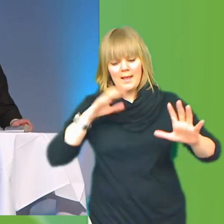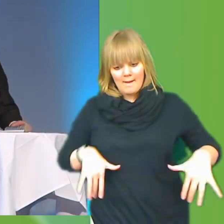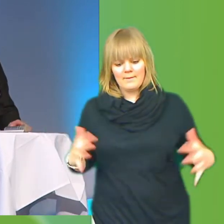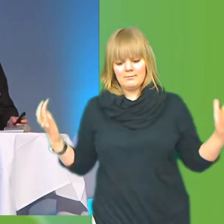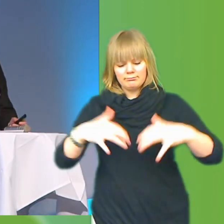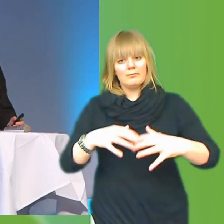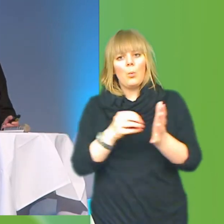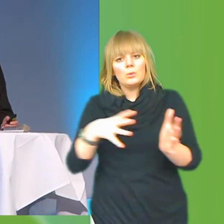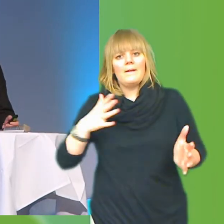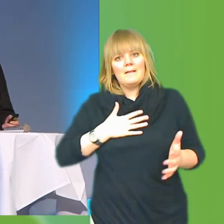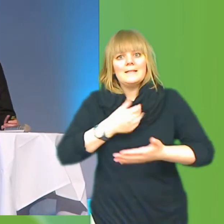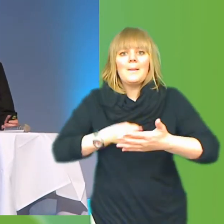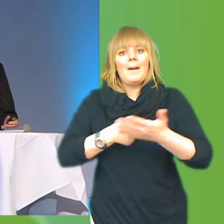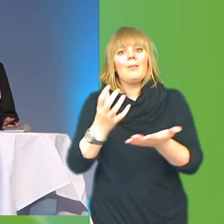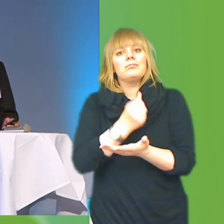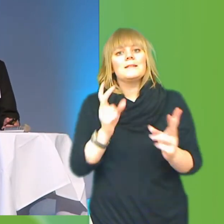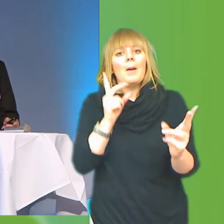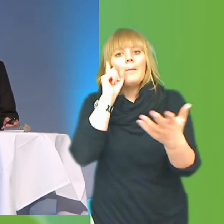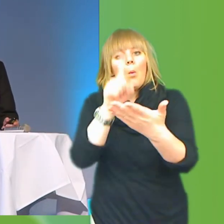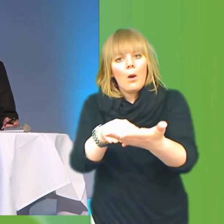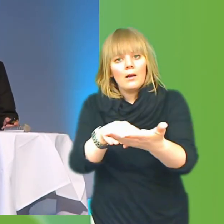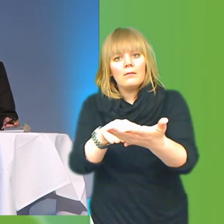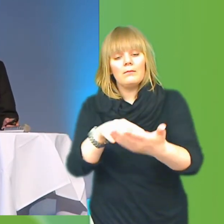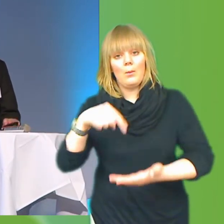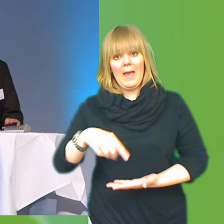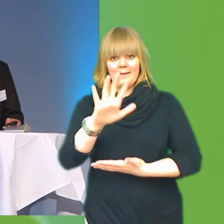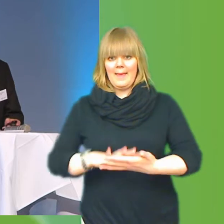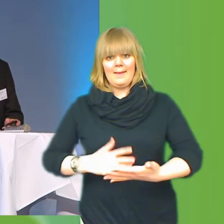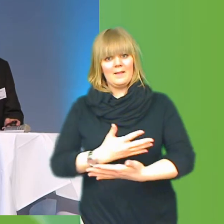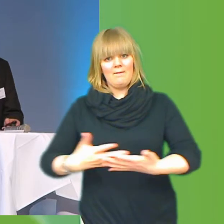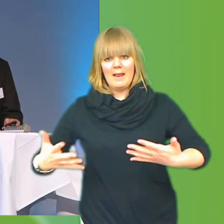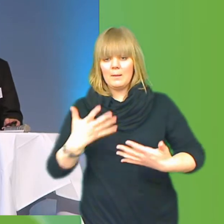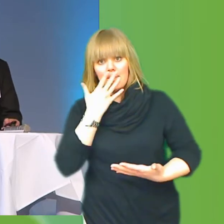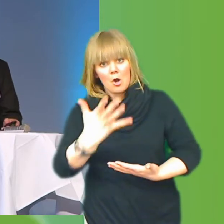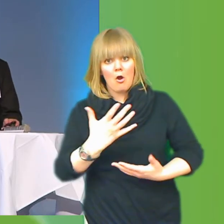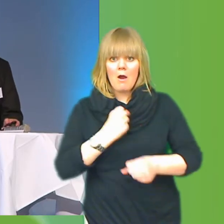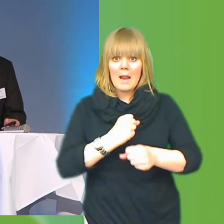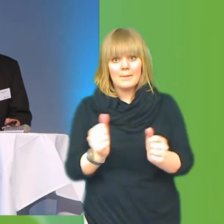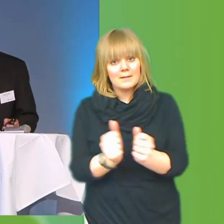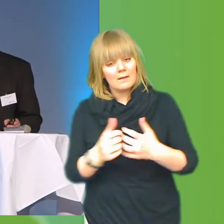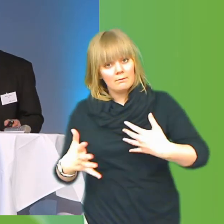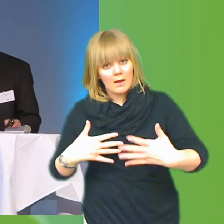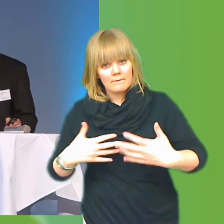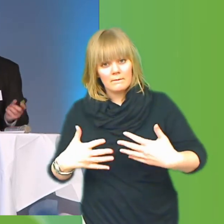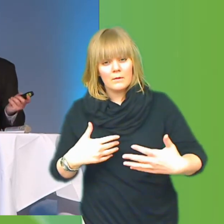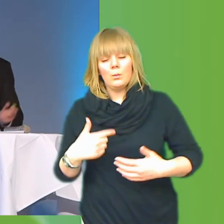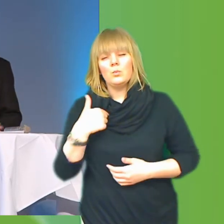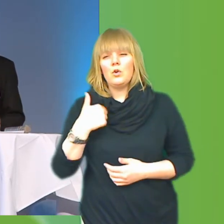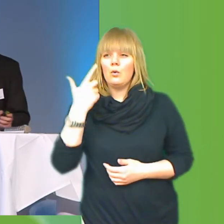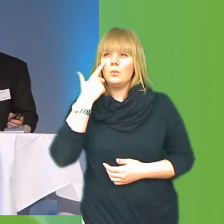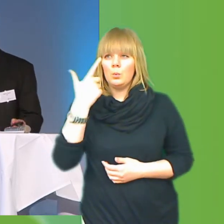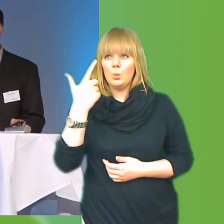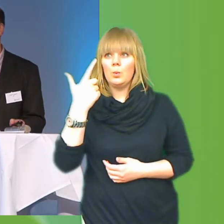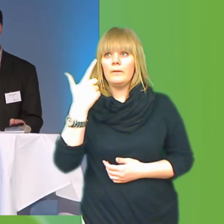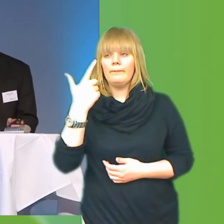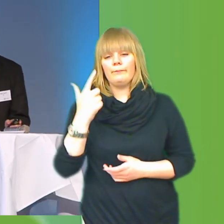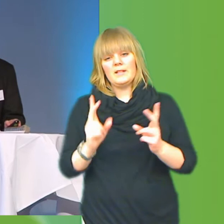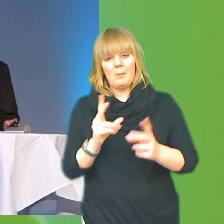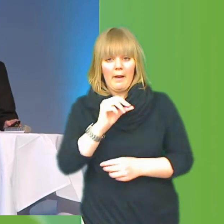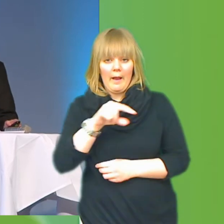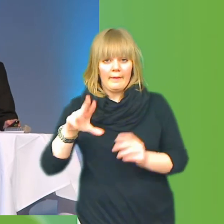är för att vi inte viktigt vet vad vi ska göra, men måste lära av varandra.